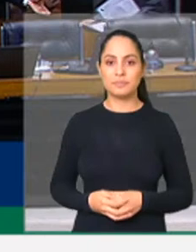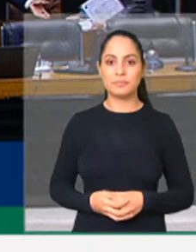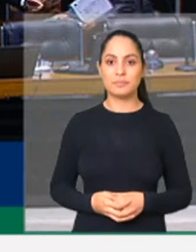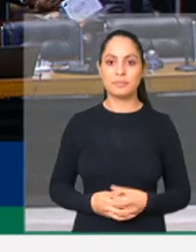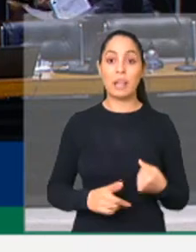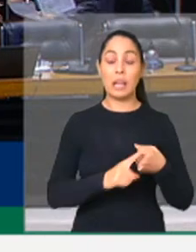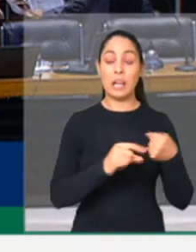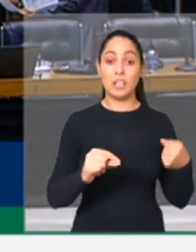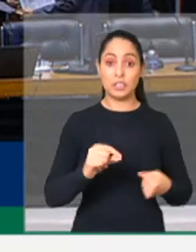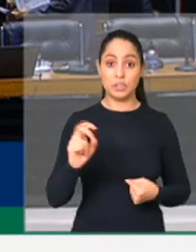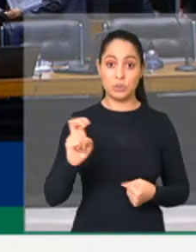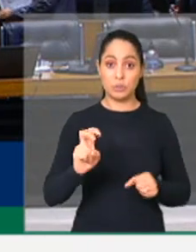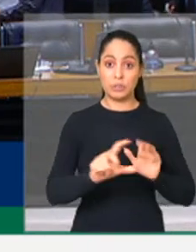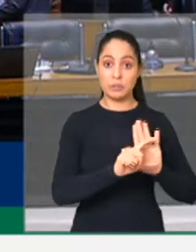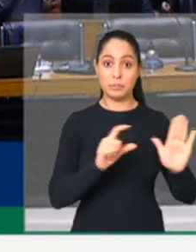DELIBERATIVA DA SESSÃO. EM PAUTA DUAS MEDIDAS